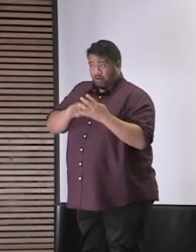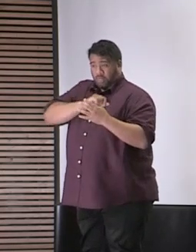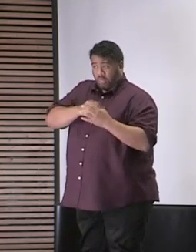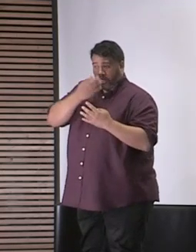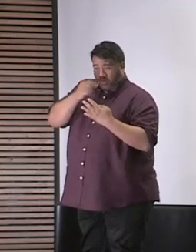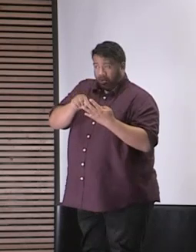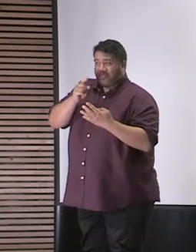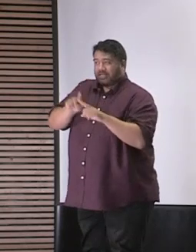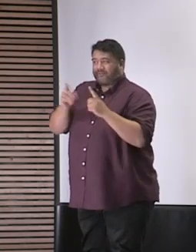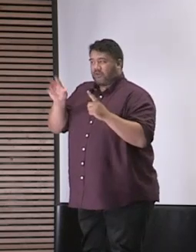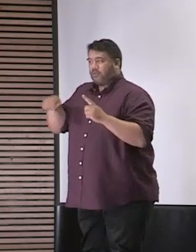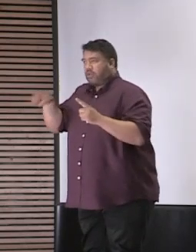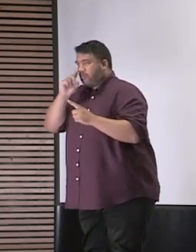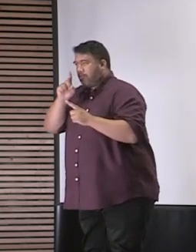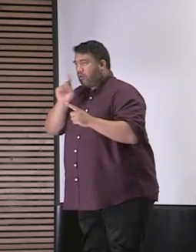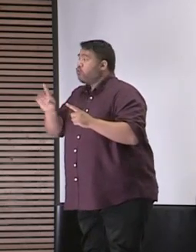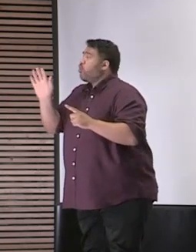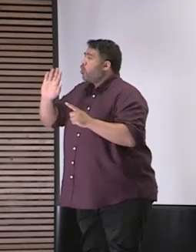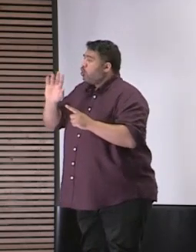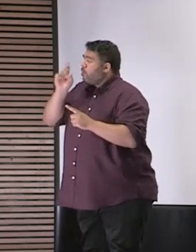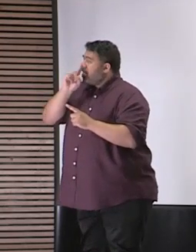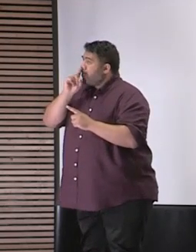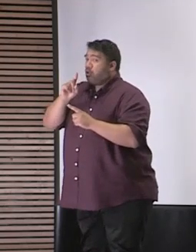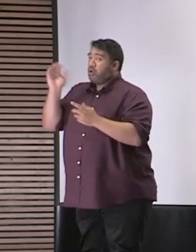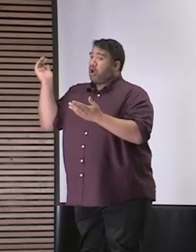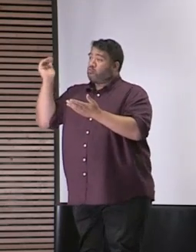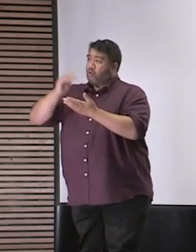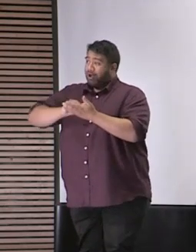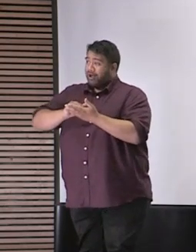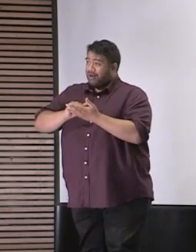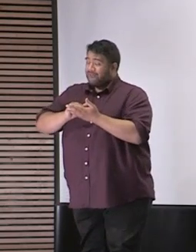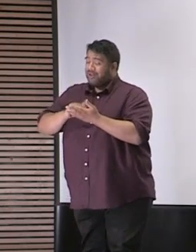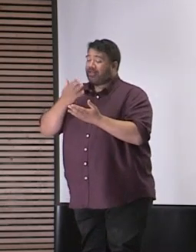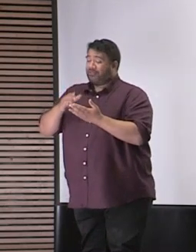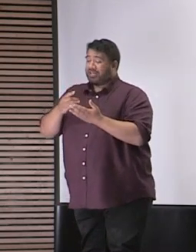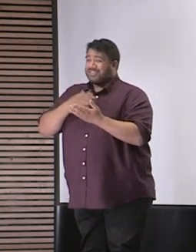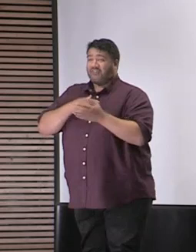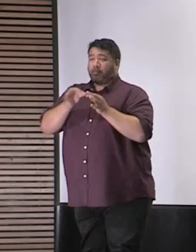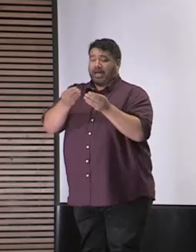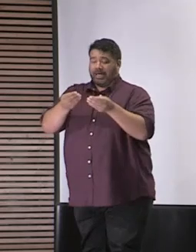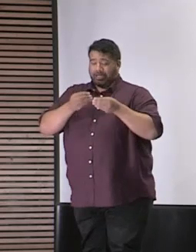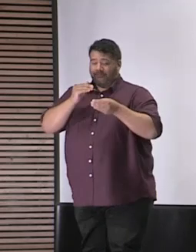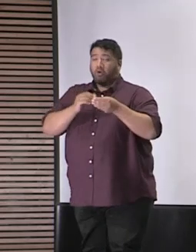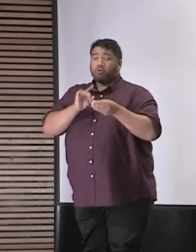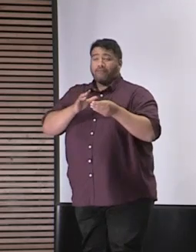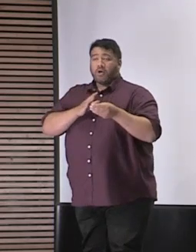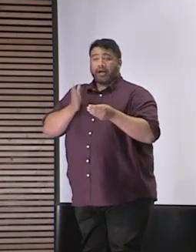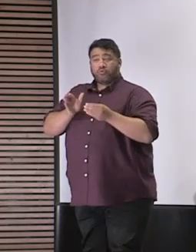hacer y también para el